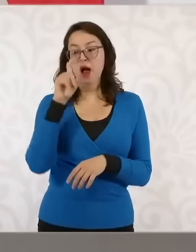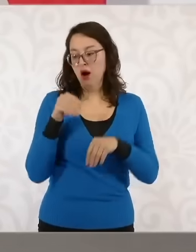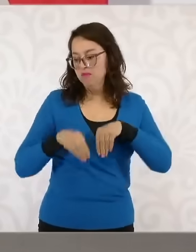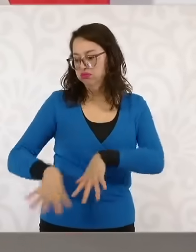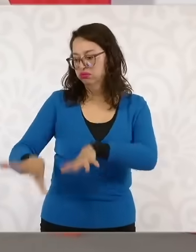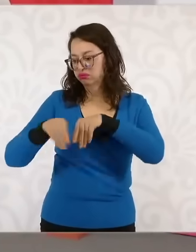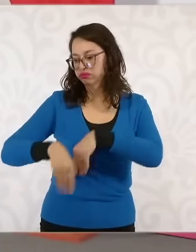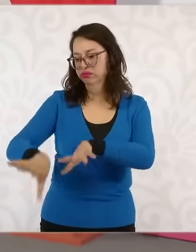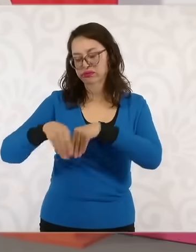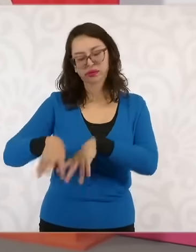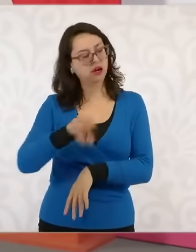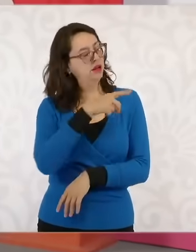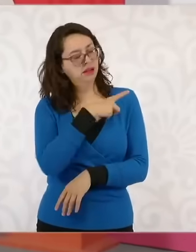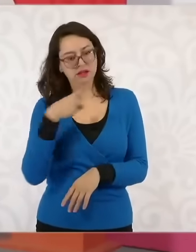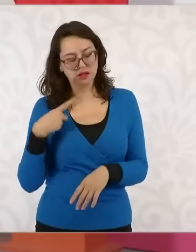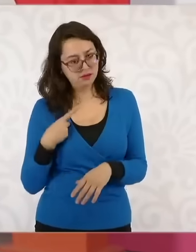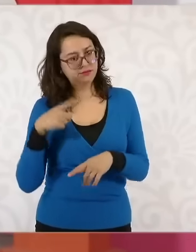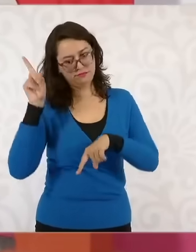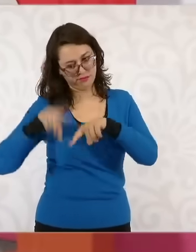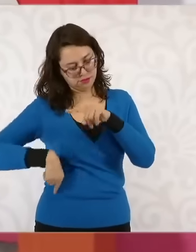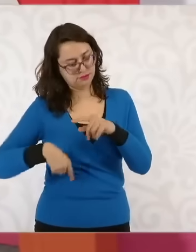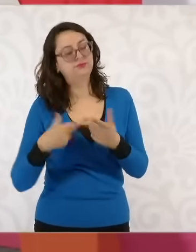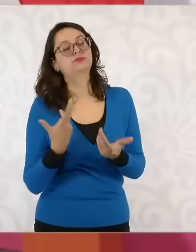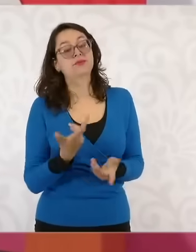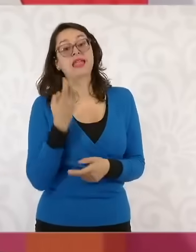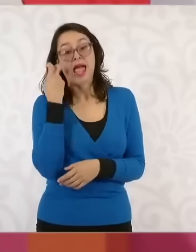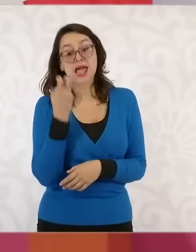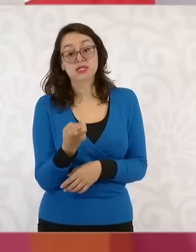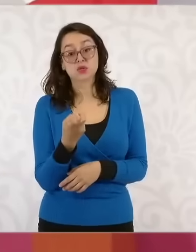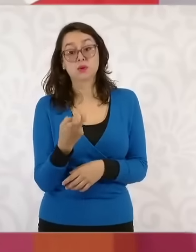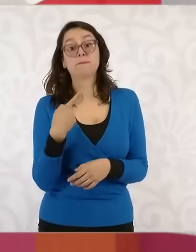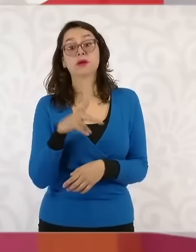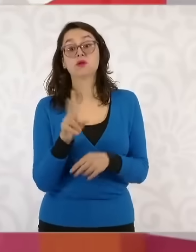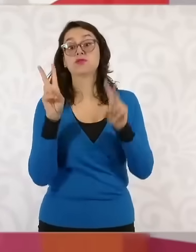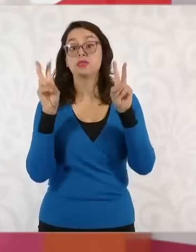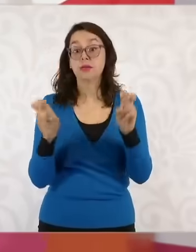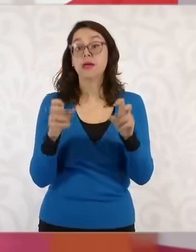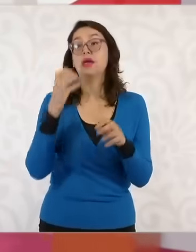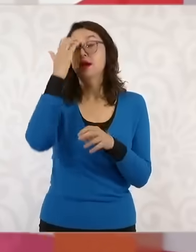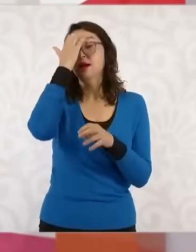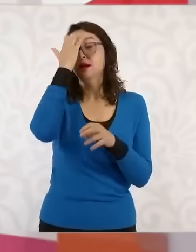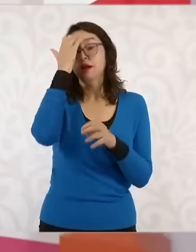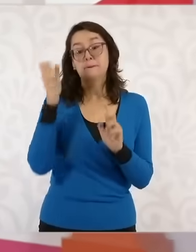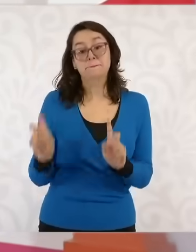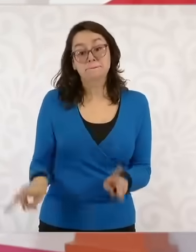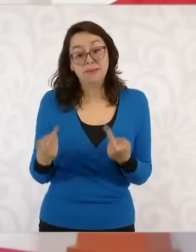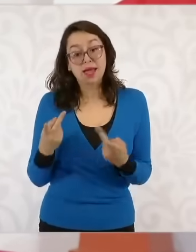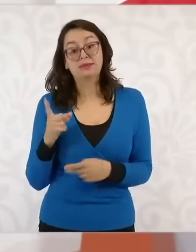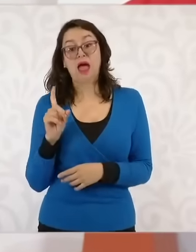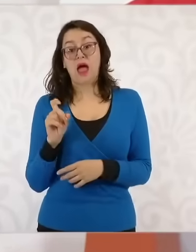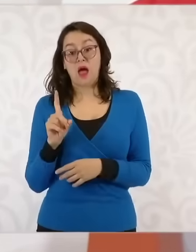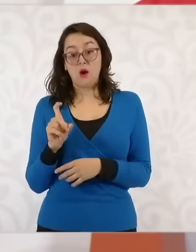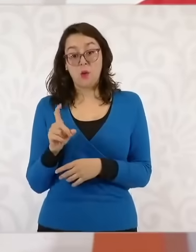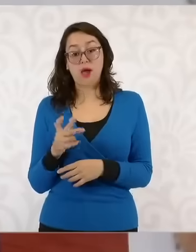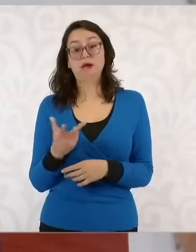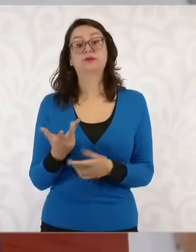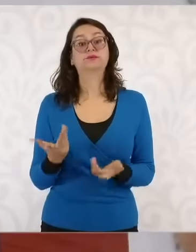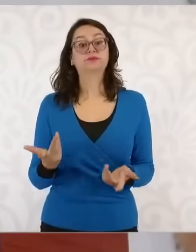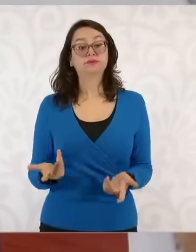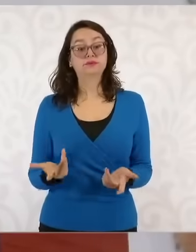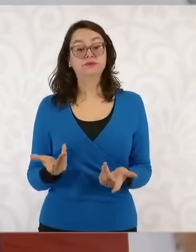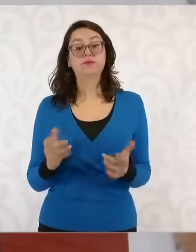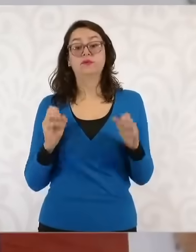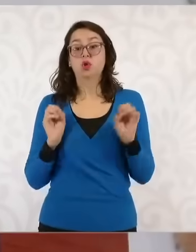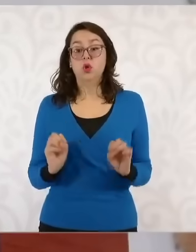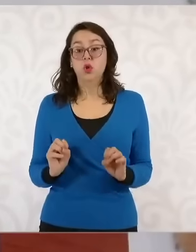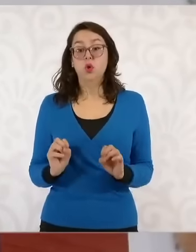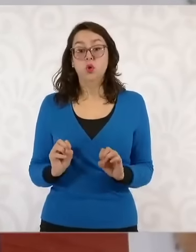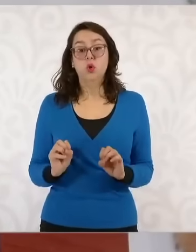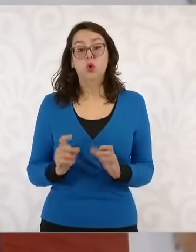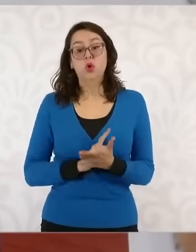pero en lo que tiene que ver con eh la venta o la transferencia de los derechos de agua, de las